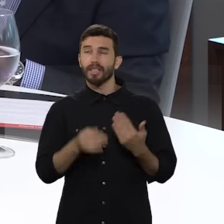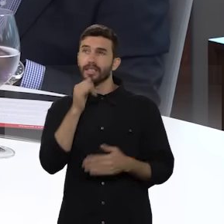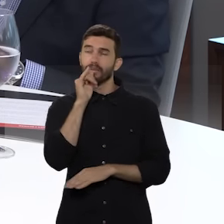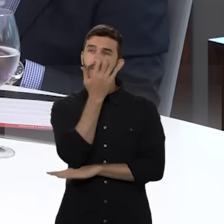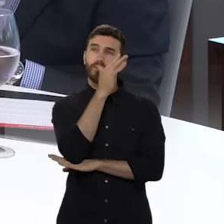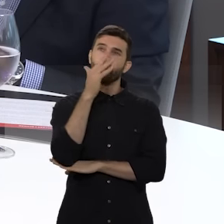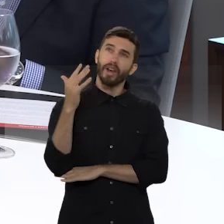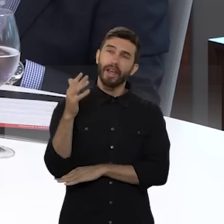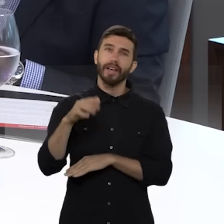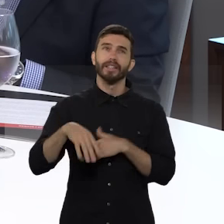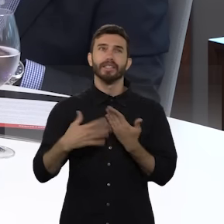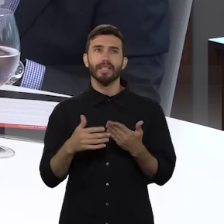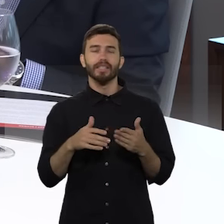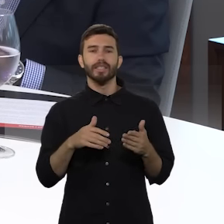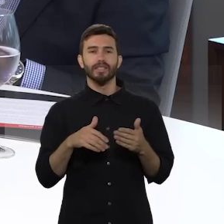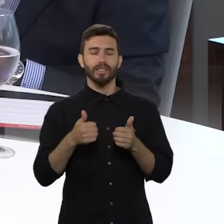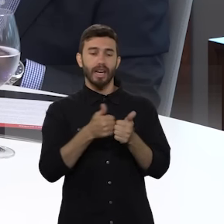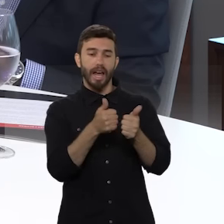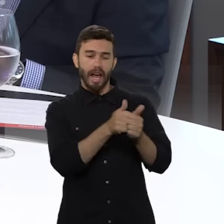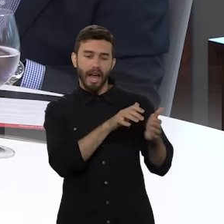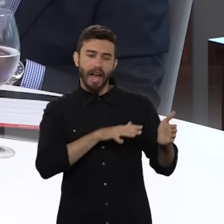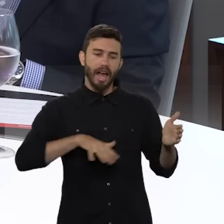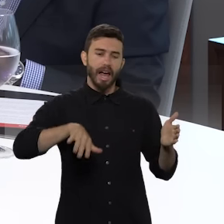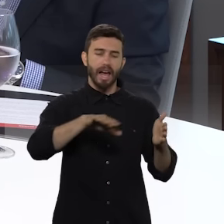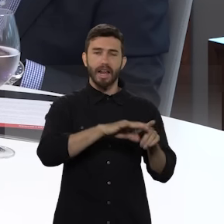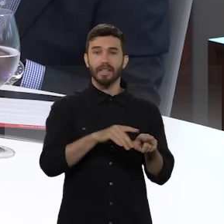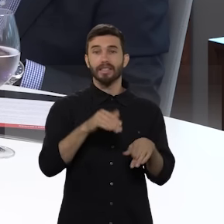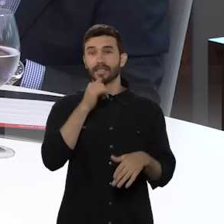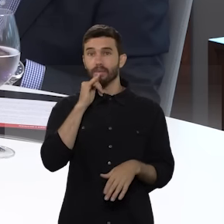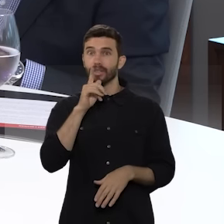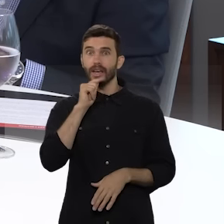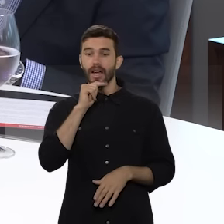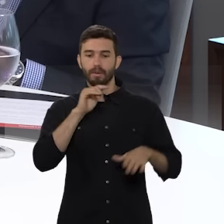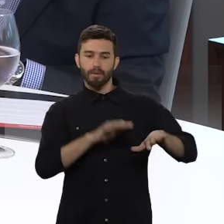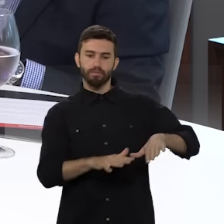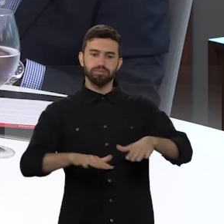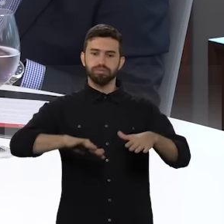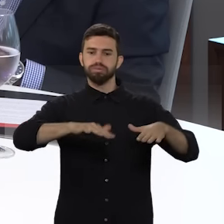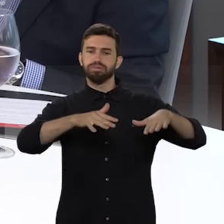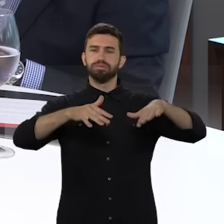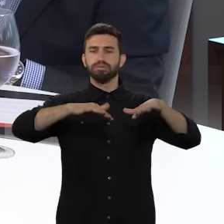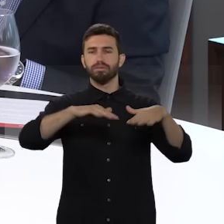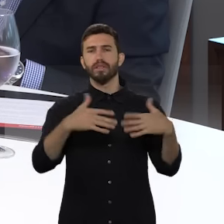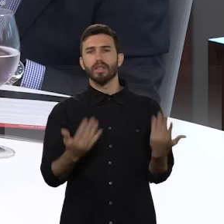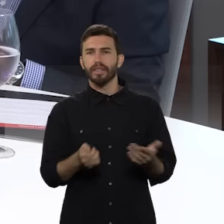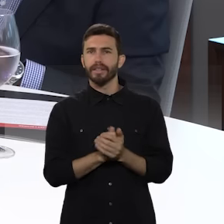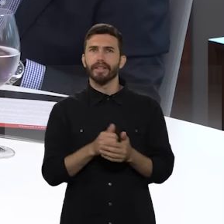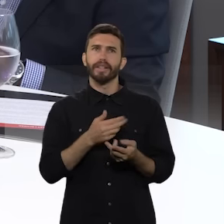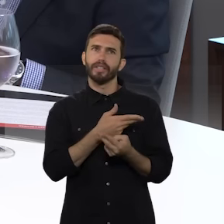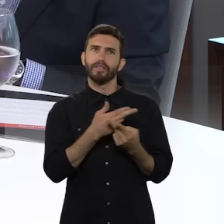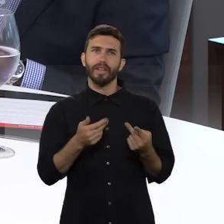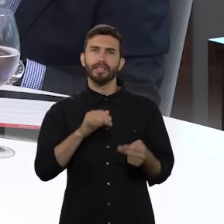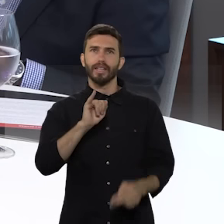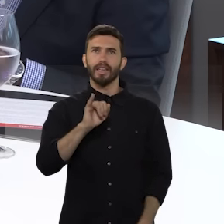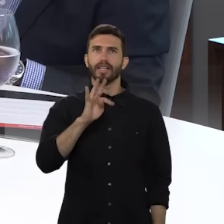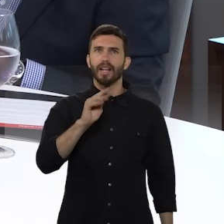de área de entorno, vamos lembrar... No alagamento para fazer o represamento. Isso, vamos lembrar de Sobradinho, vamos lembrar de Itaipu, vamos lembrar de Tucuruí,